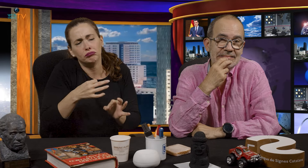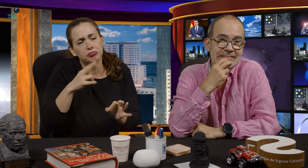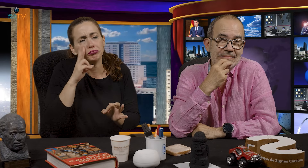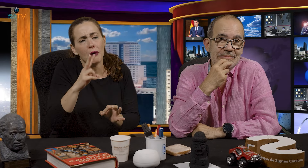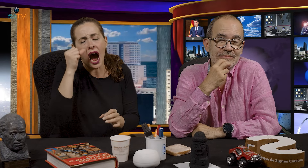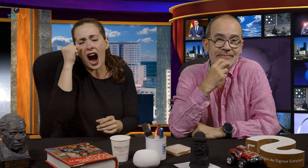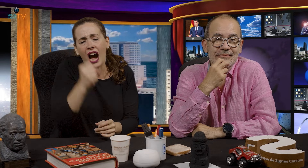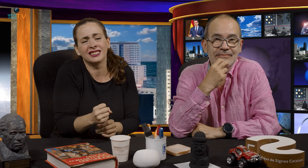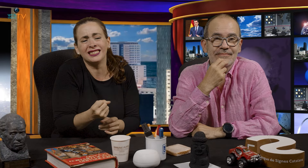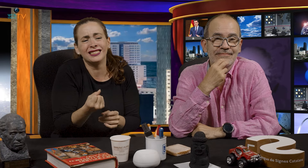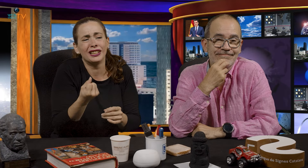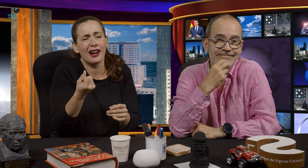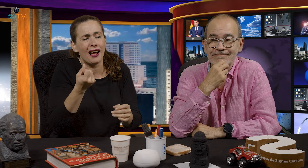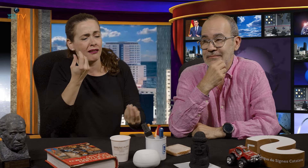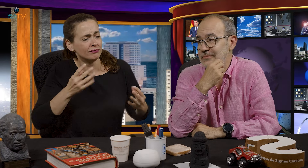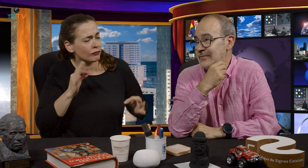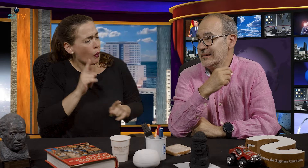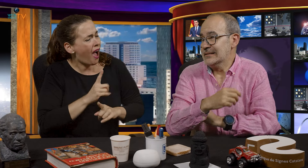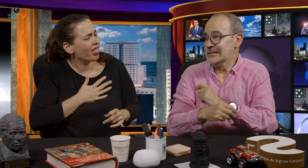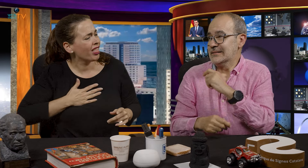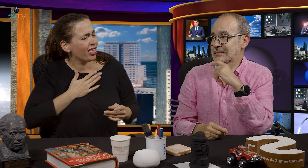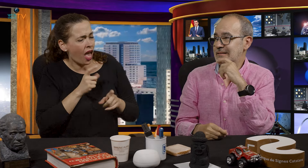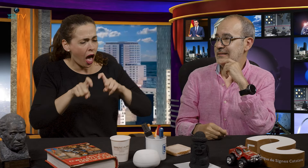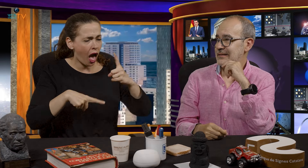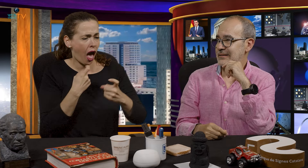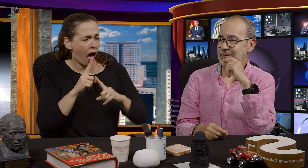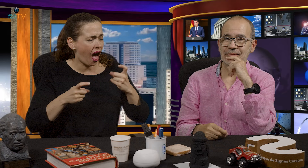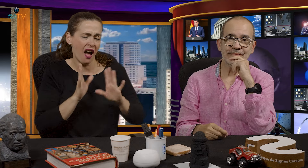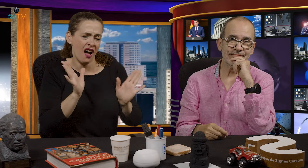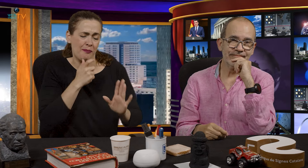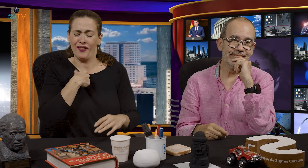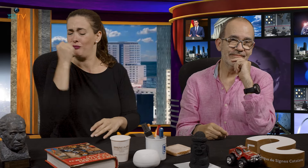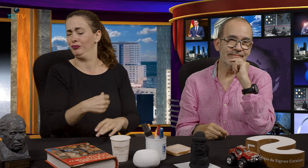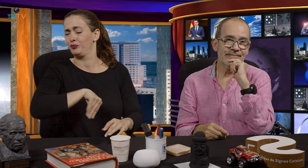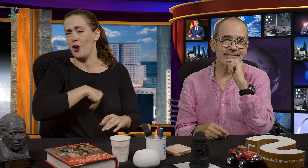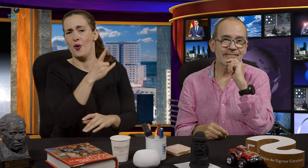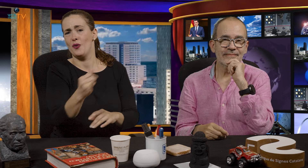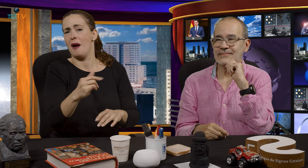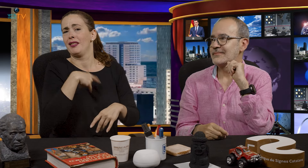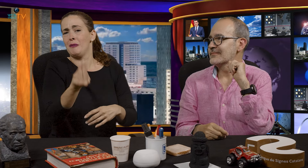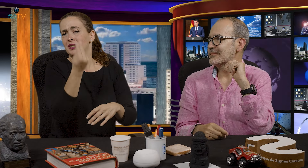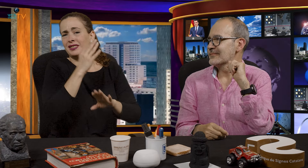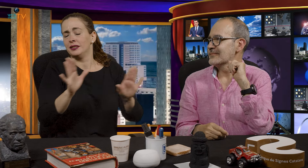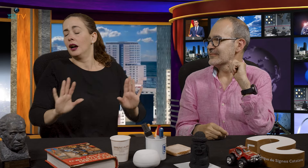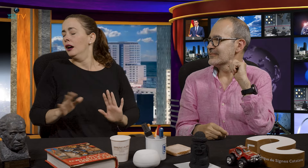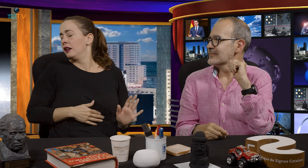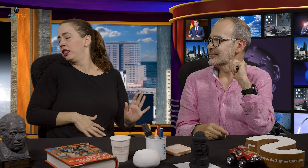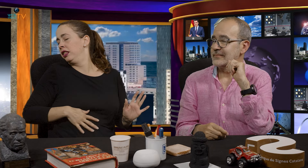Ver como lo asesino sólo por darme el gusto y todavía está vivo y sufre. Prefiero matarlo de una vez y después comerlo.